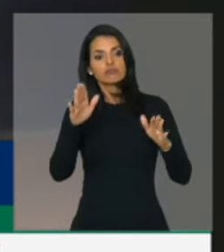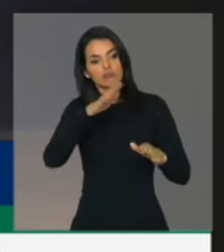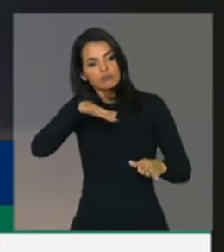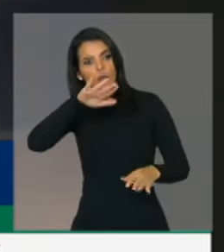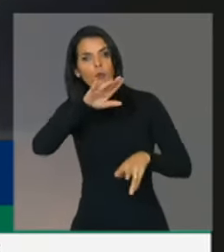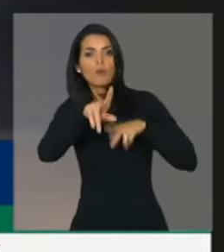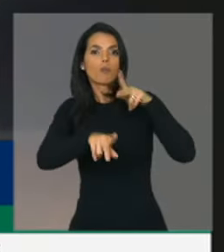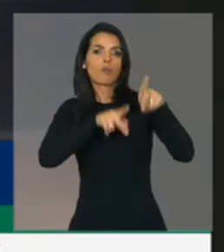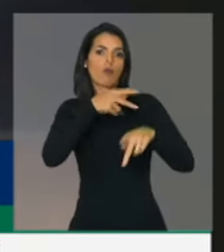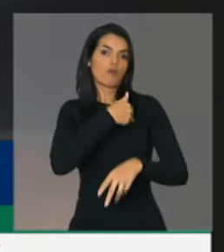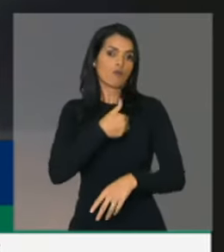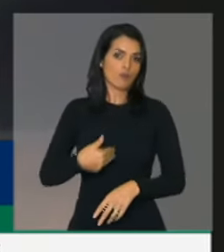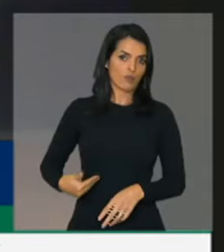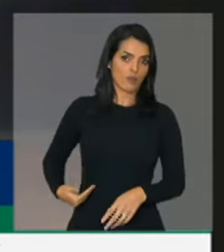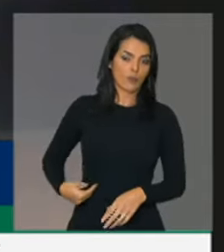PROJETO D E LEI SALVA VIDAS.